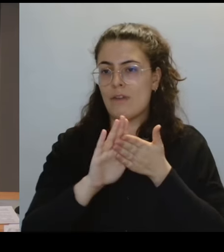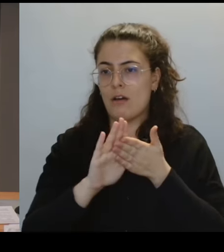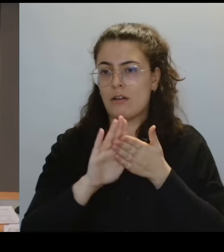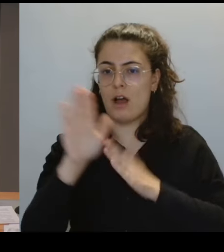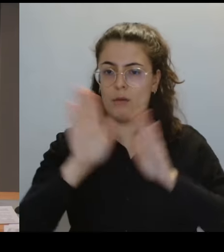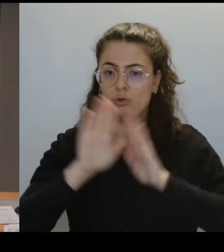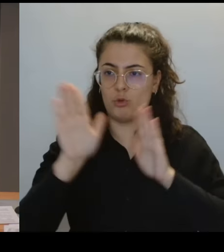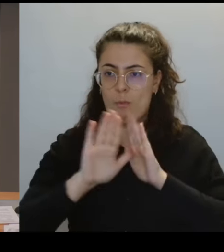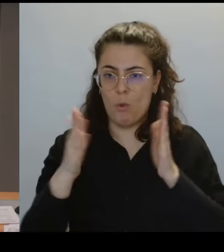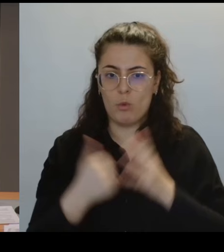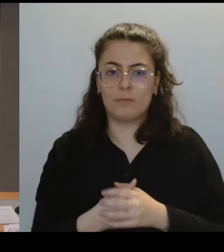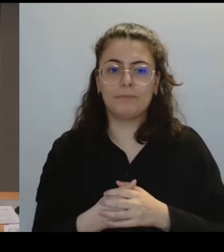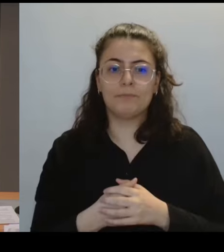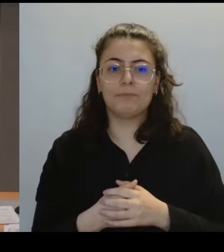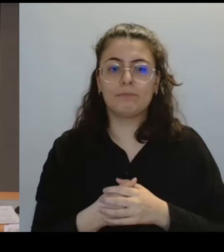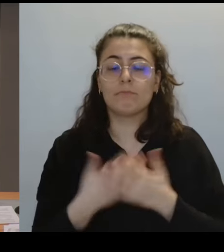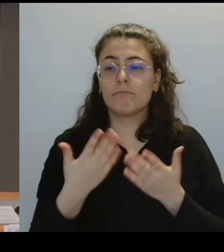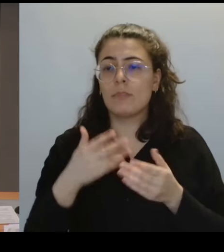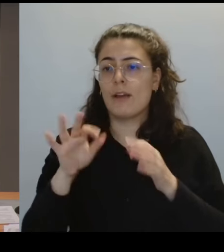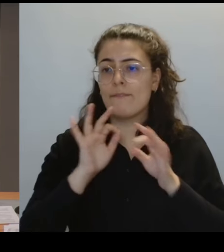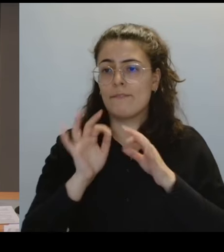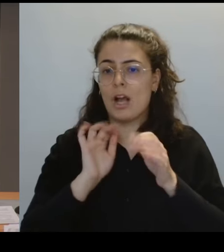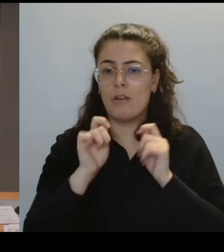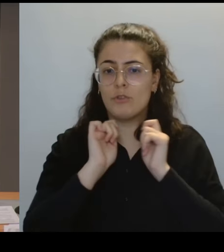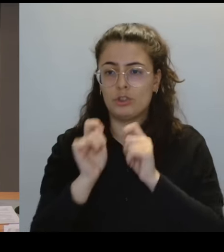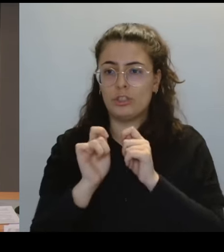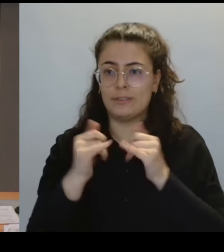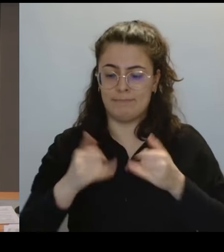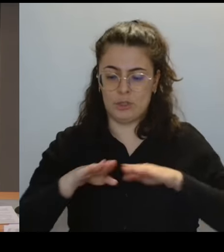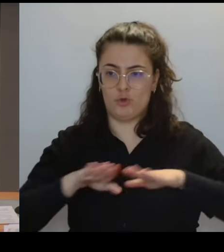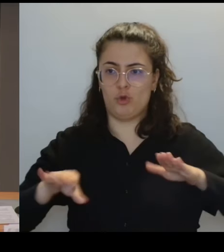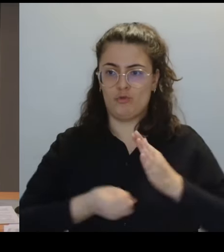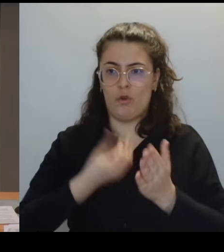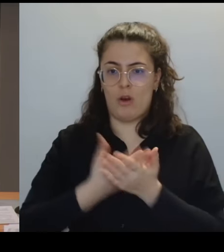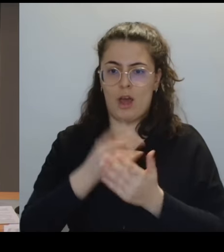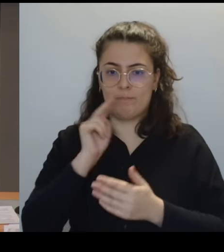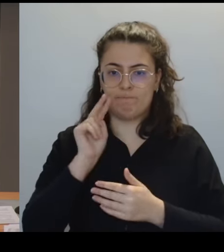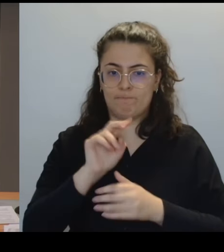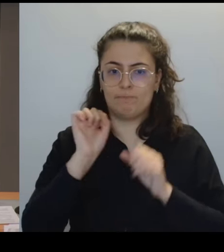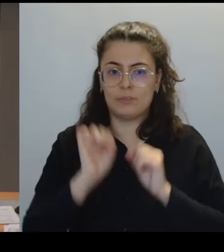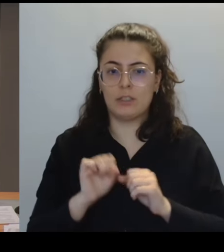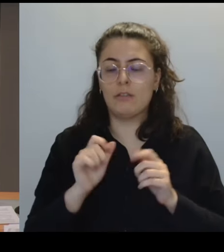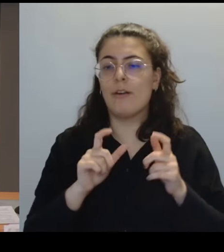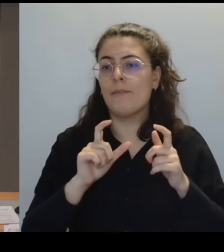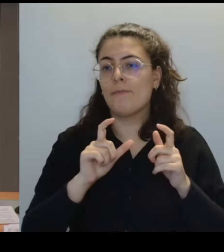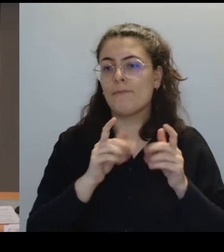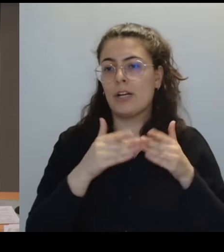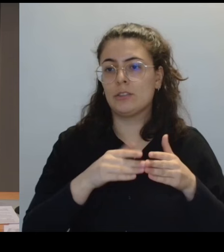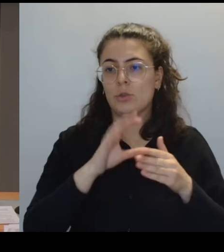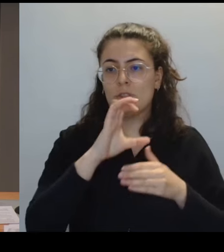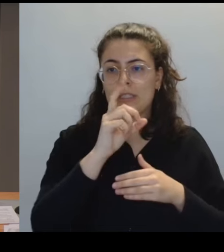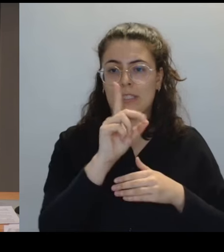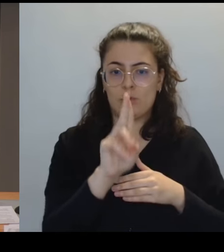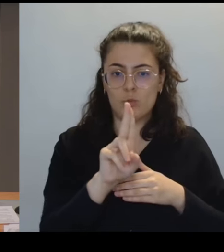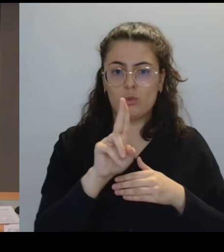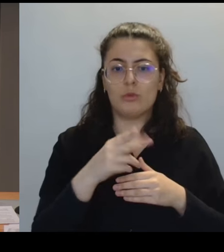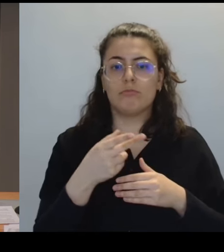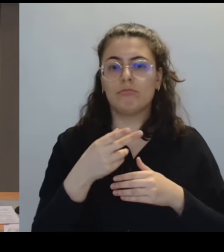auch der Tischvorlage entnehmen. Die Fraktion der CDU schlägt vor, Herrn Abgeordneten Christian Gräff, Herrn Abgeordneten Ariturel Hack,